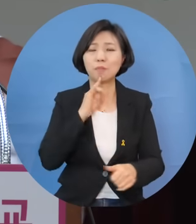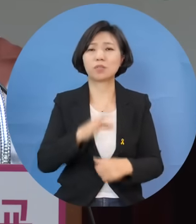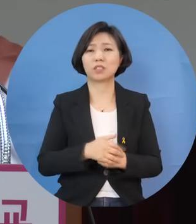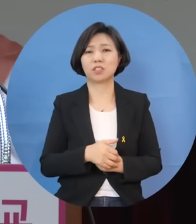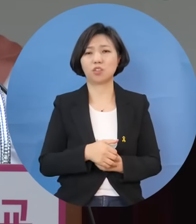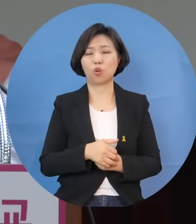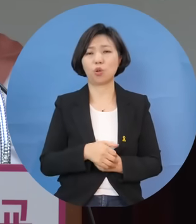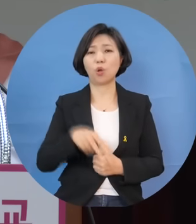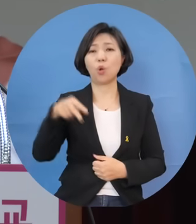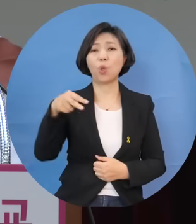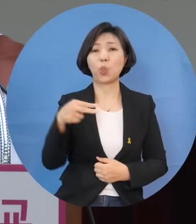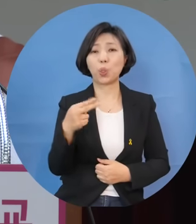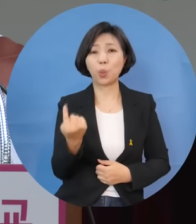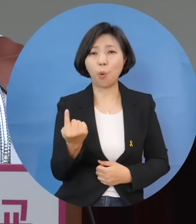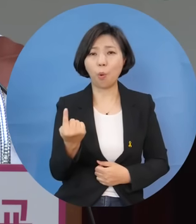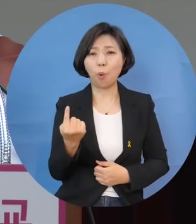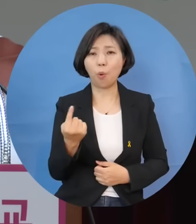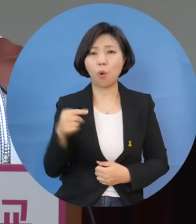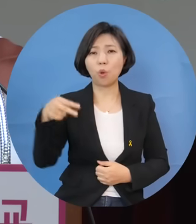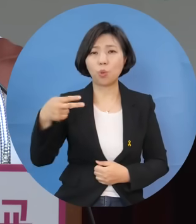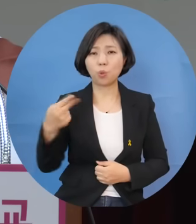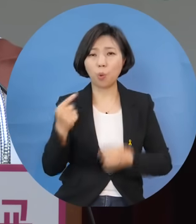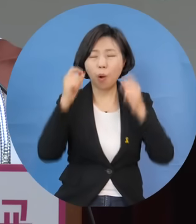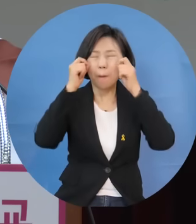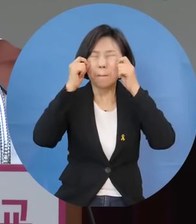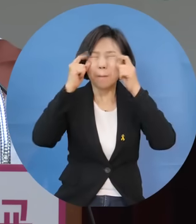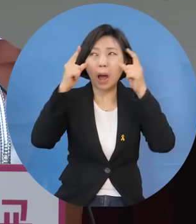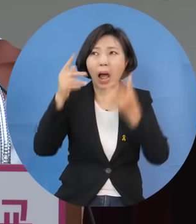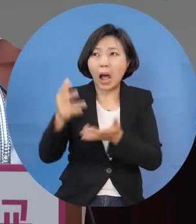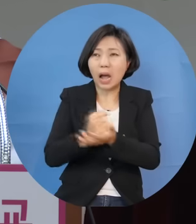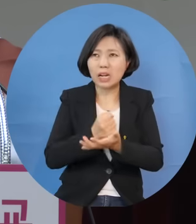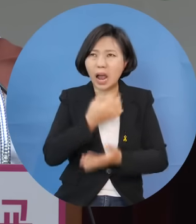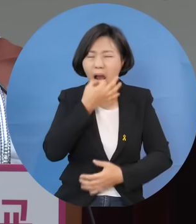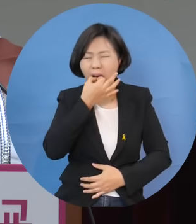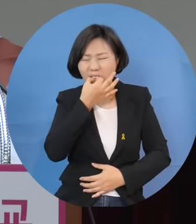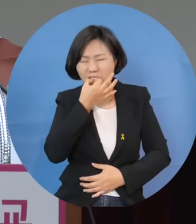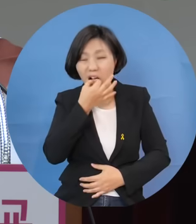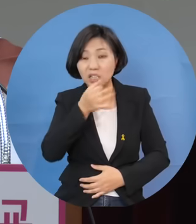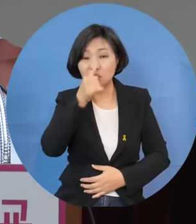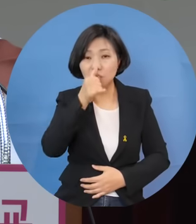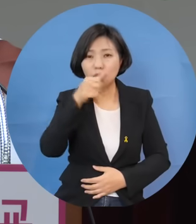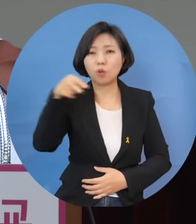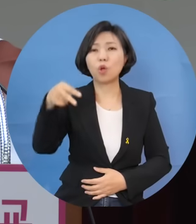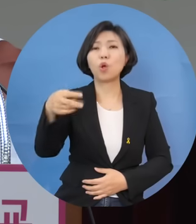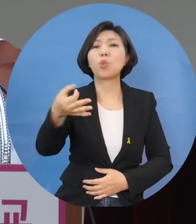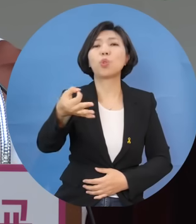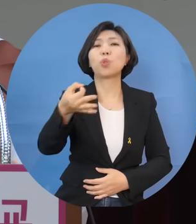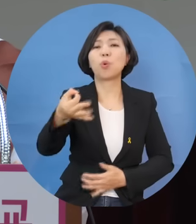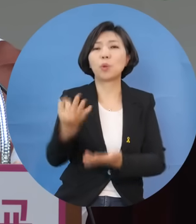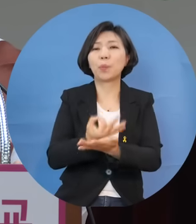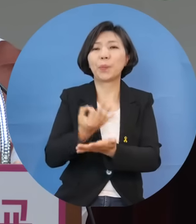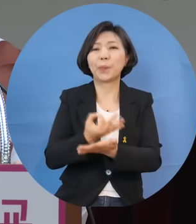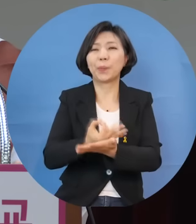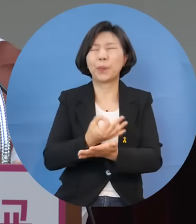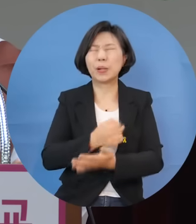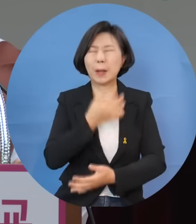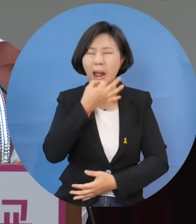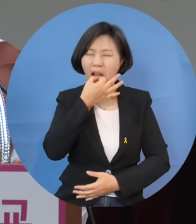'도를 얻어야 되겠다' 하고 욕심을 내면 그건 '돈을 얻겠다'는 것과 똑같은 거예요.